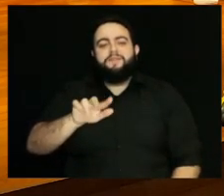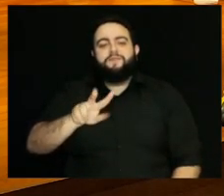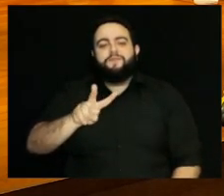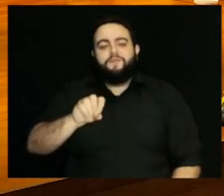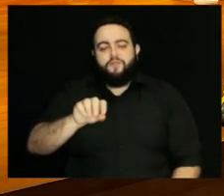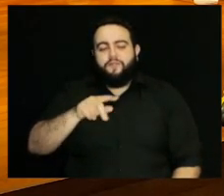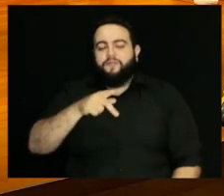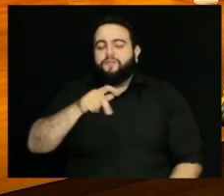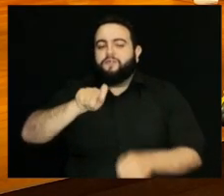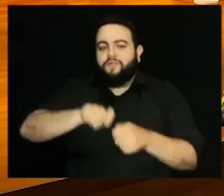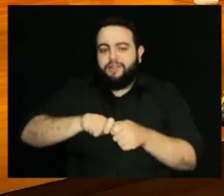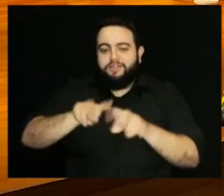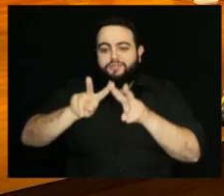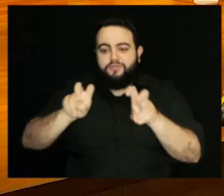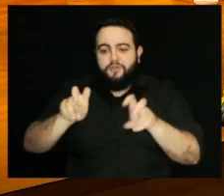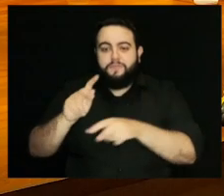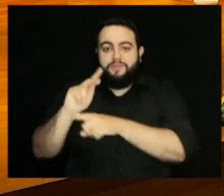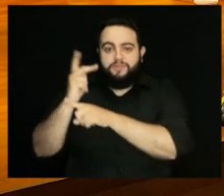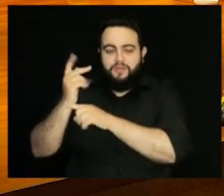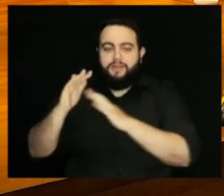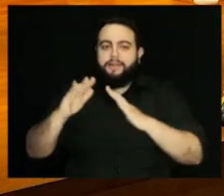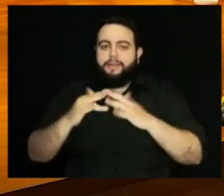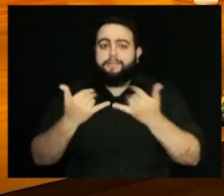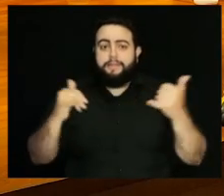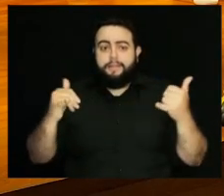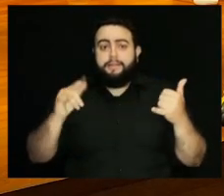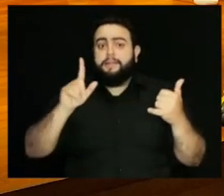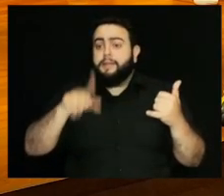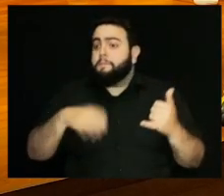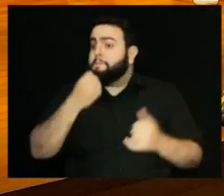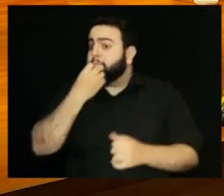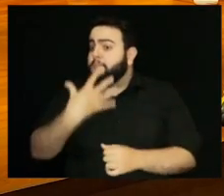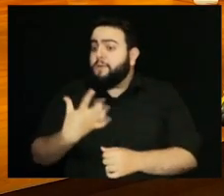da casa elétrica. Aliás é uma ideia muito boa que eu não sei porque que não acontece mais. Ele fez